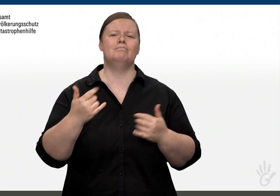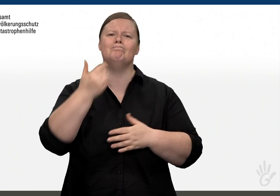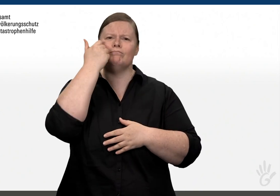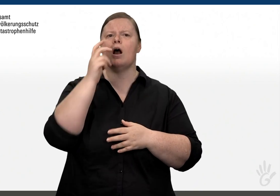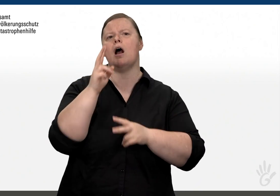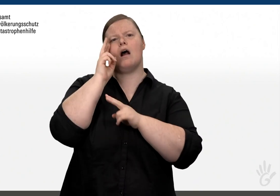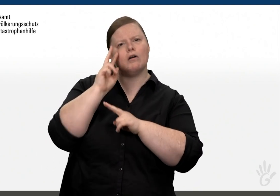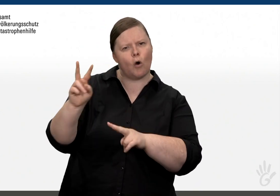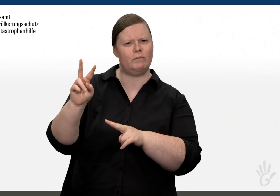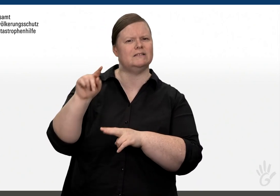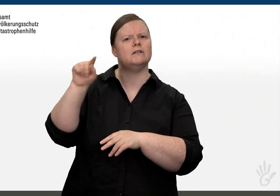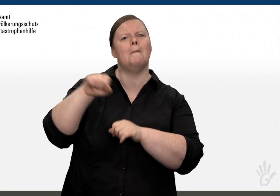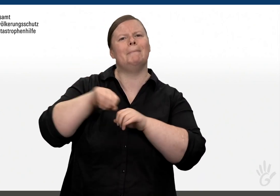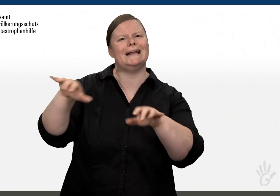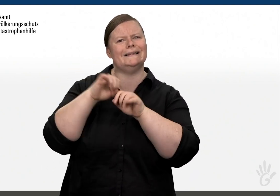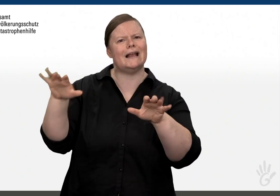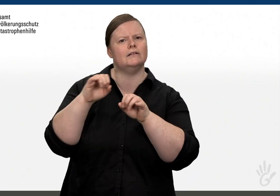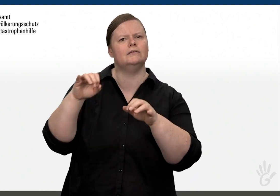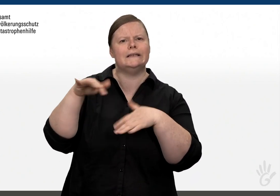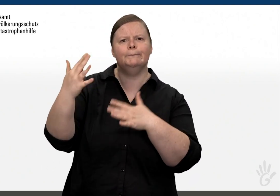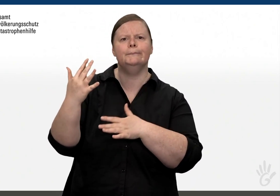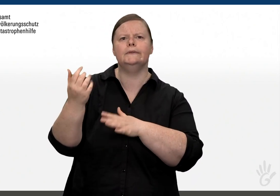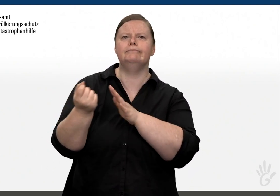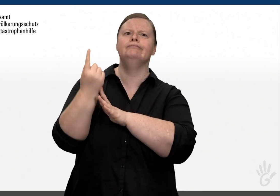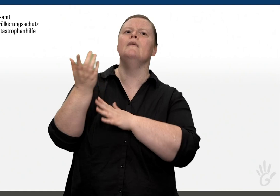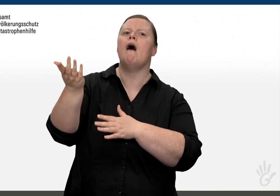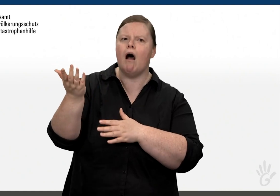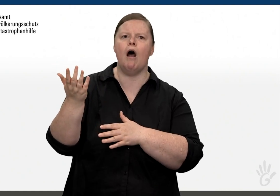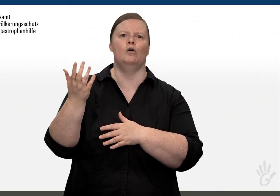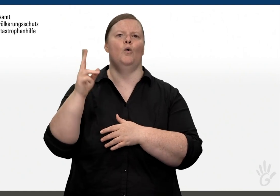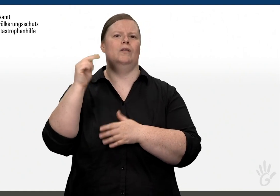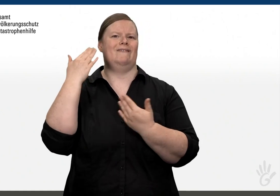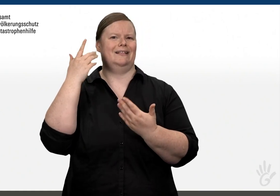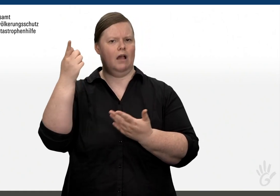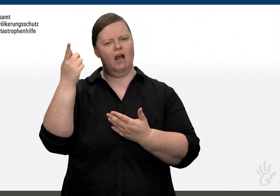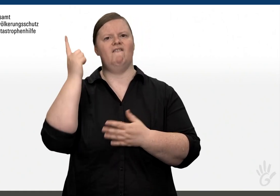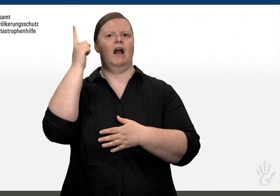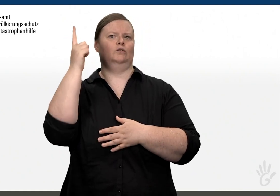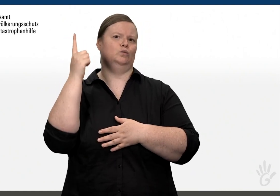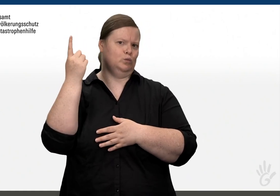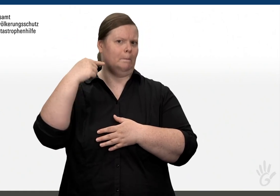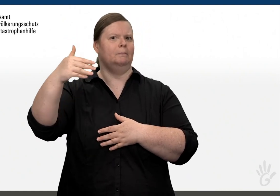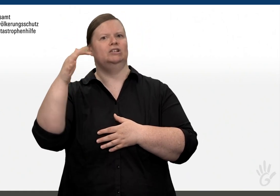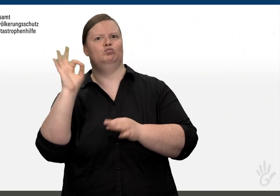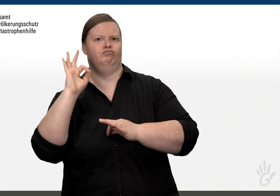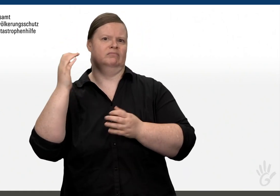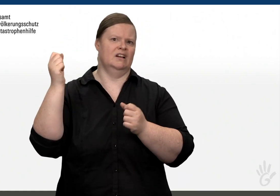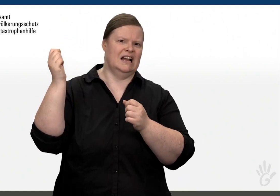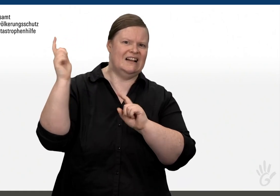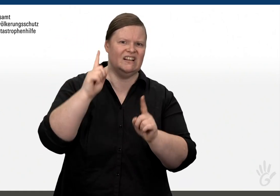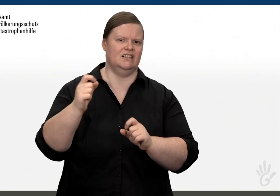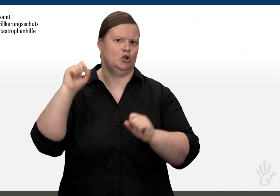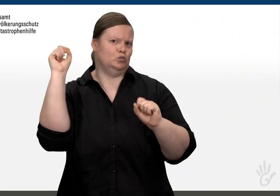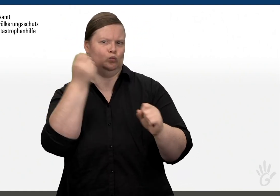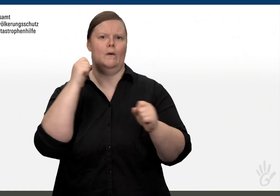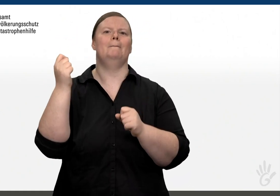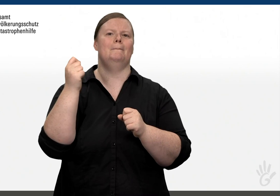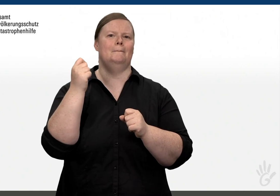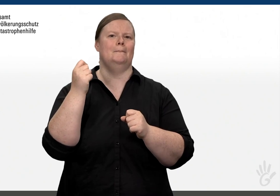Achten Sie unbedingt auf die Unwetterwarnungen in den Medien.